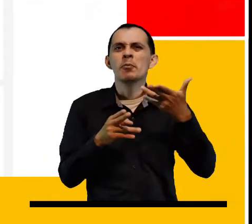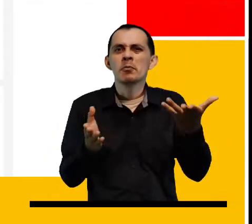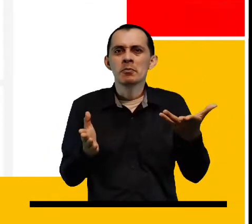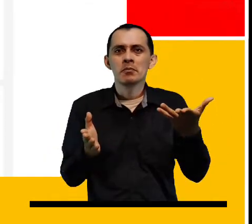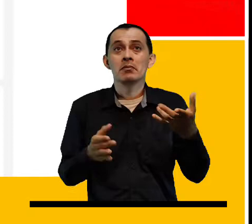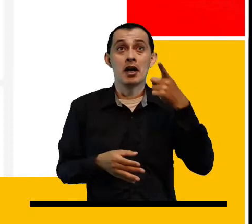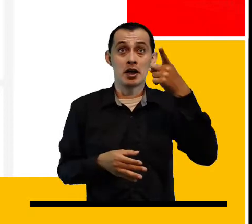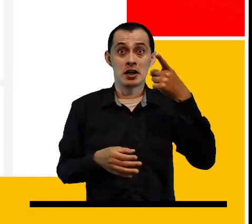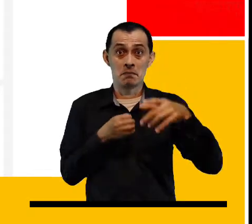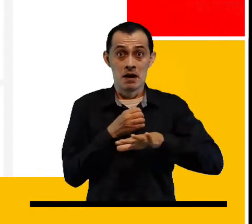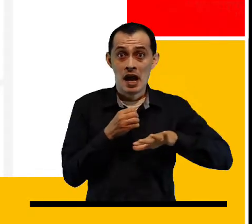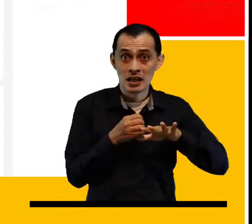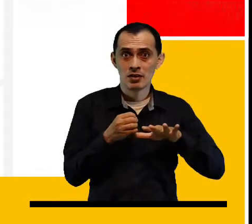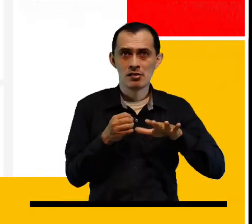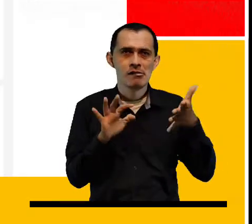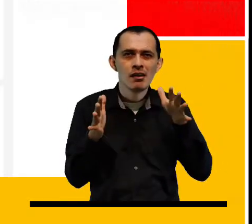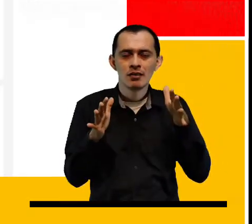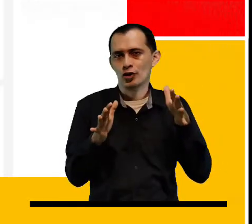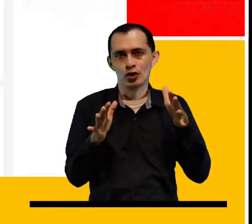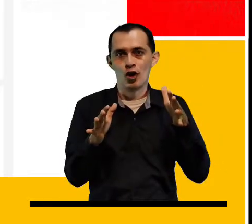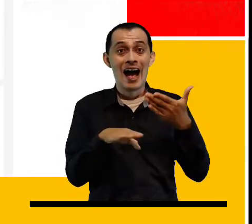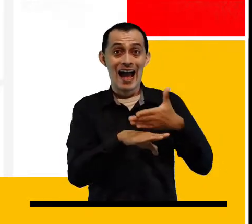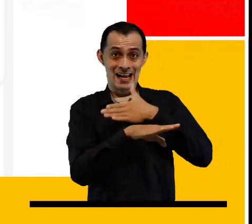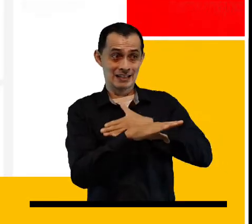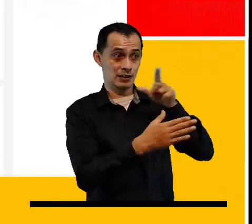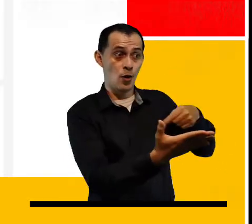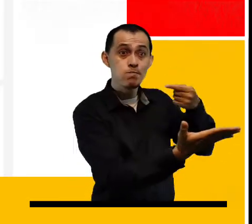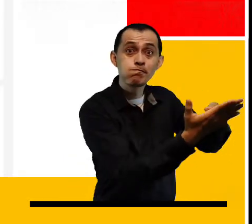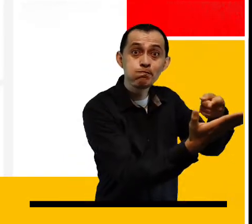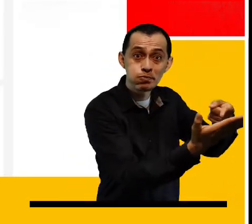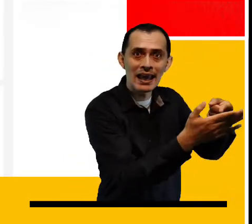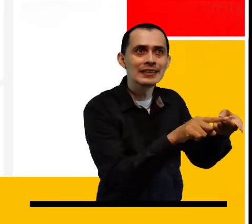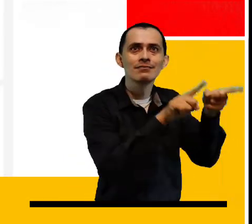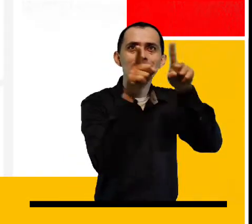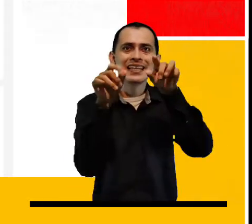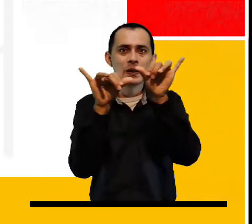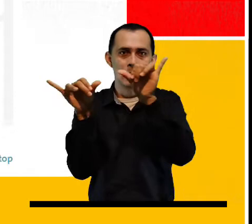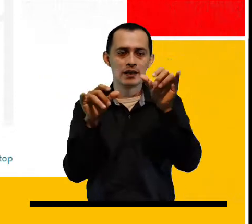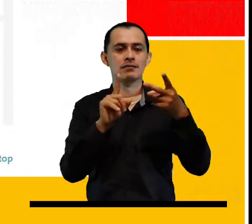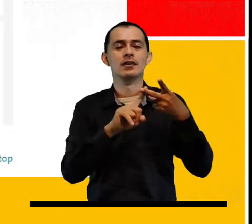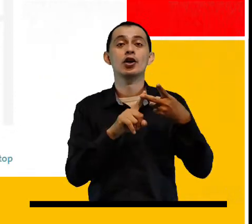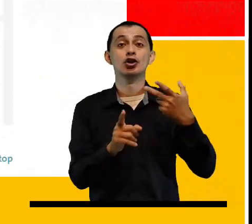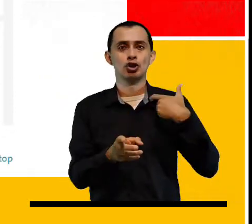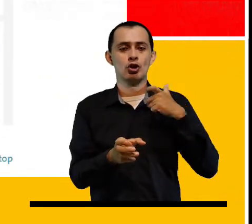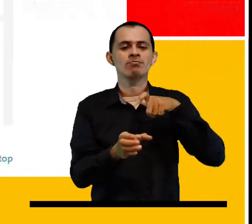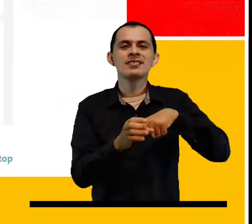su vinculación laboral, la entidad donde están vinculados, también van a tener la